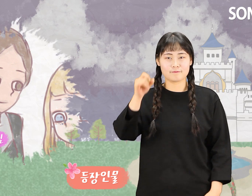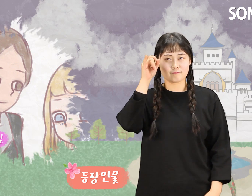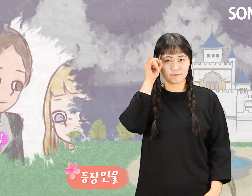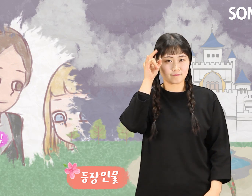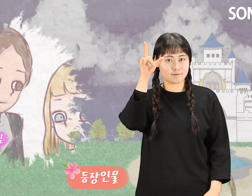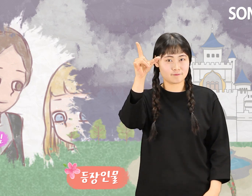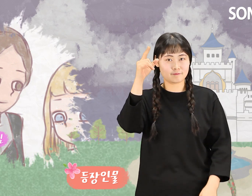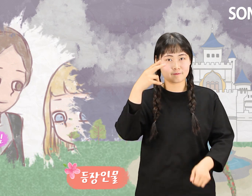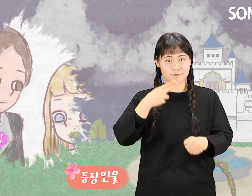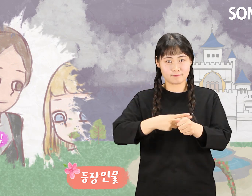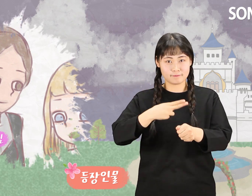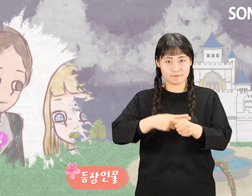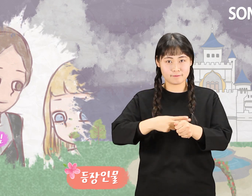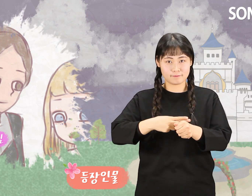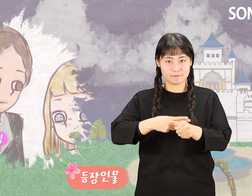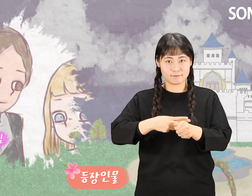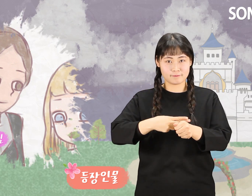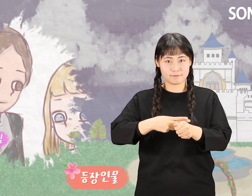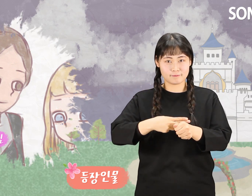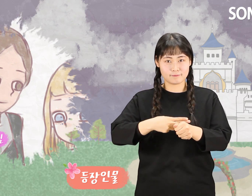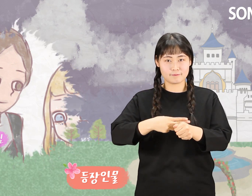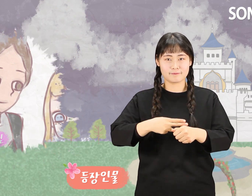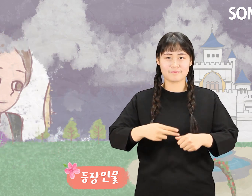サリバン先生（顔の名前）